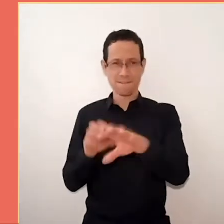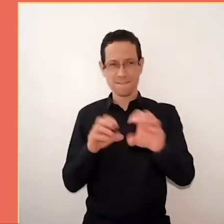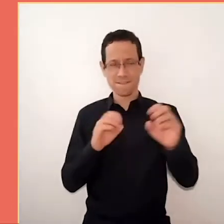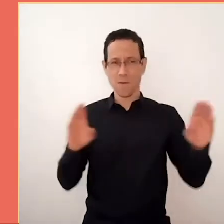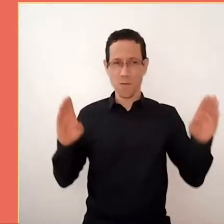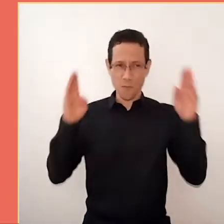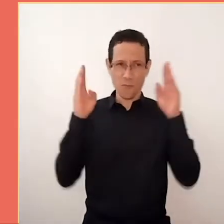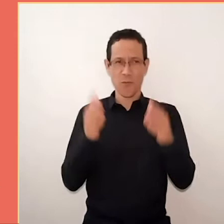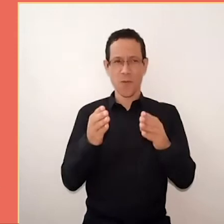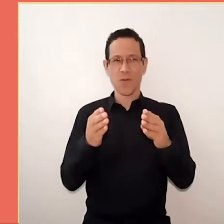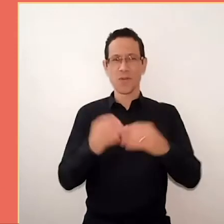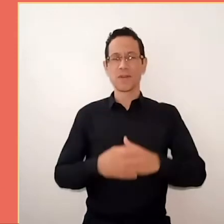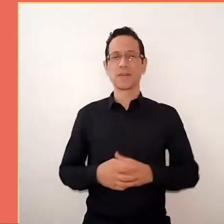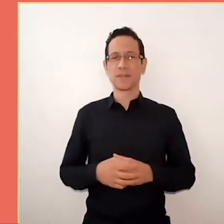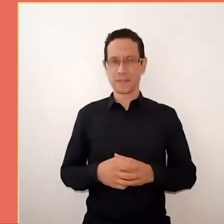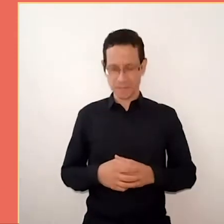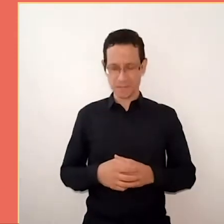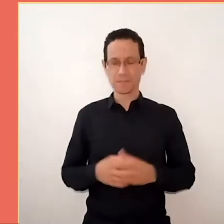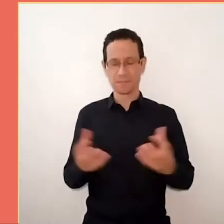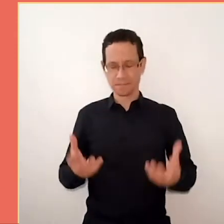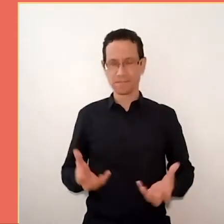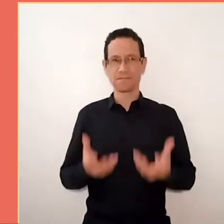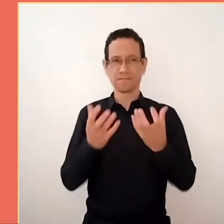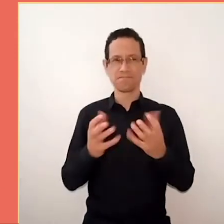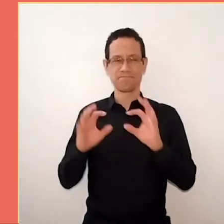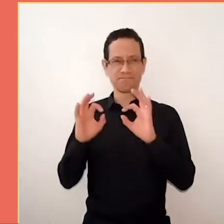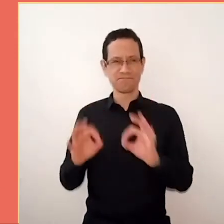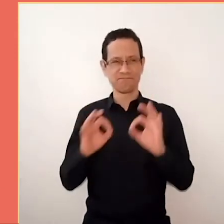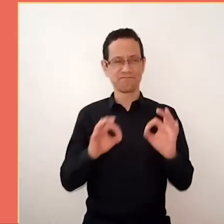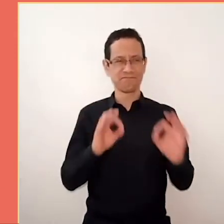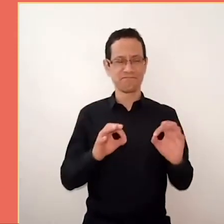e a sua exaltação dentro de uma militância conservadora